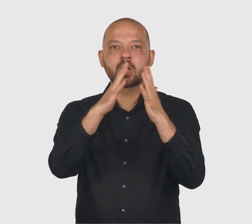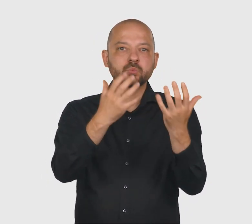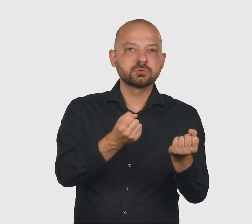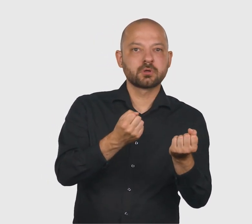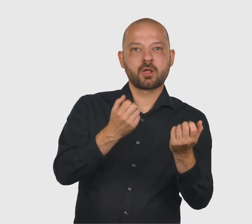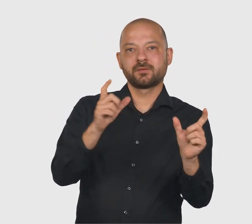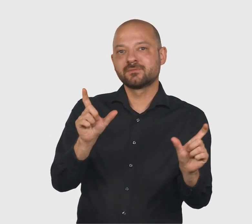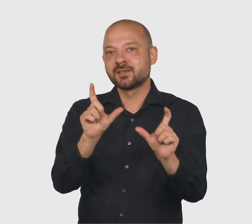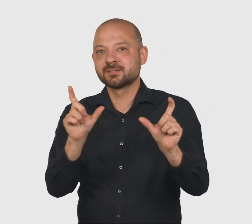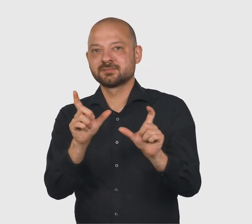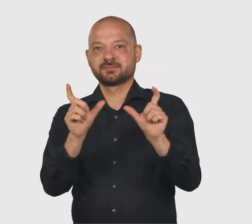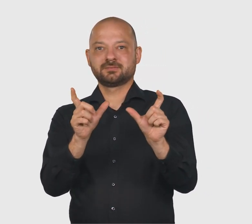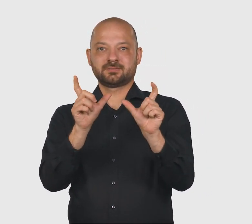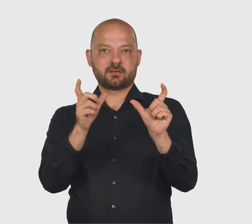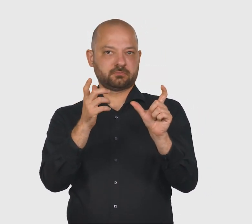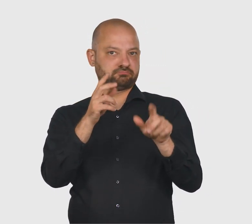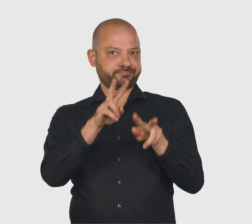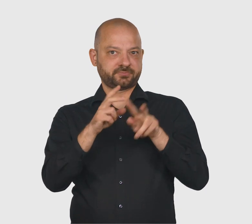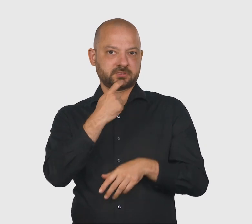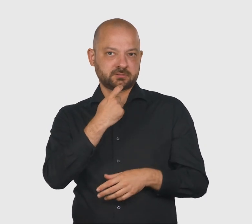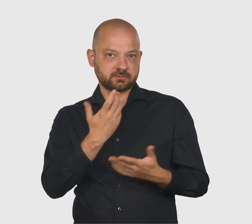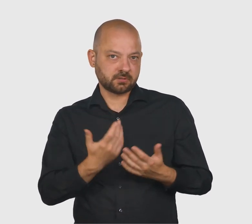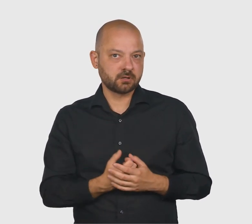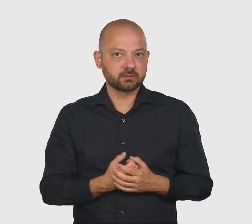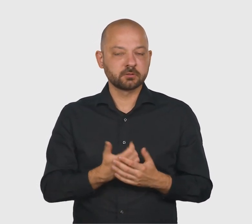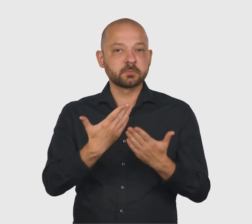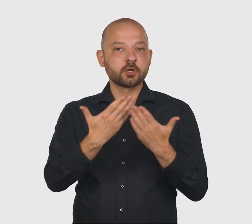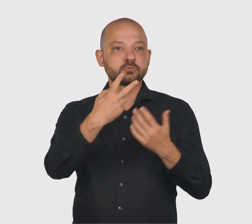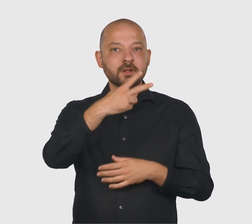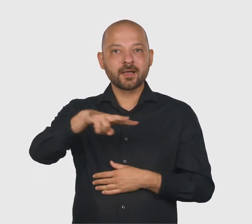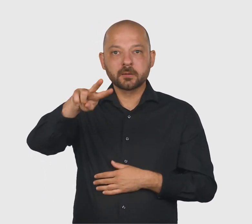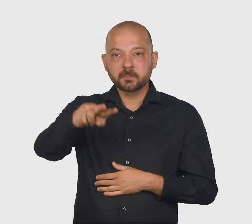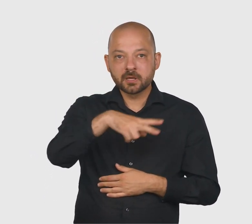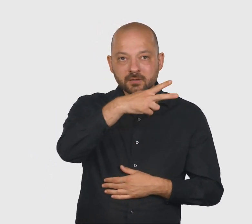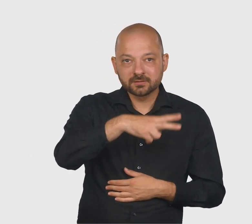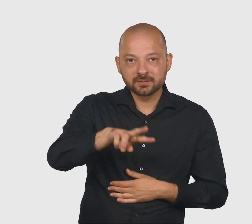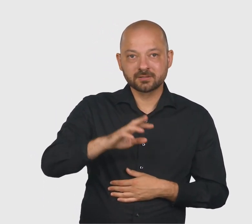für Haushalt und Freizeit – zum Beispiel eine Hängematte,